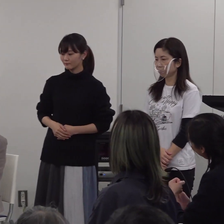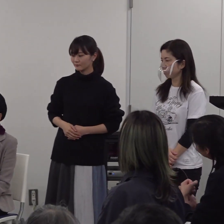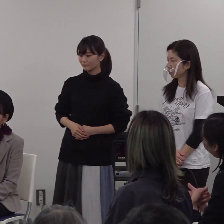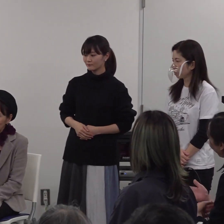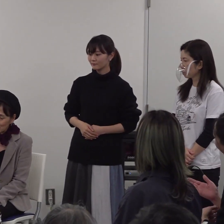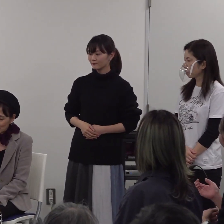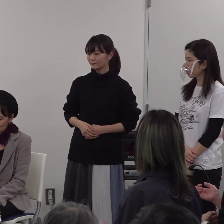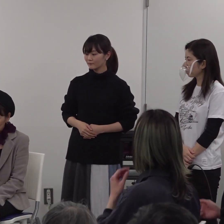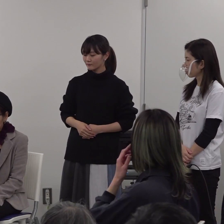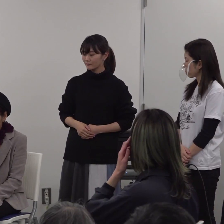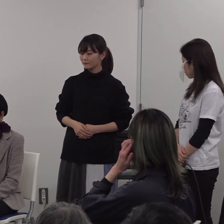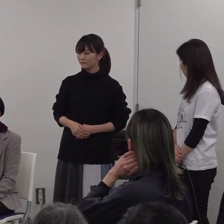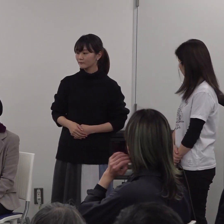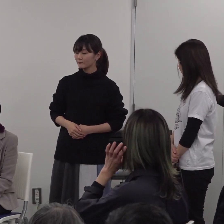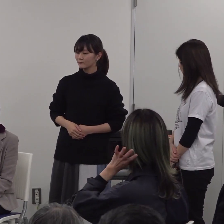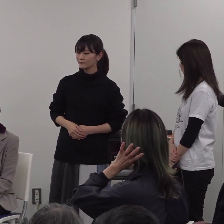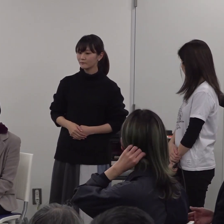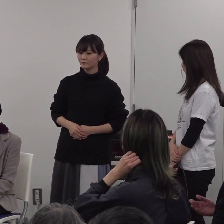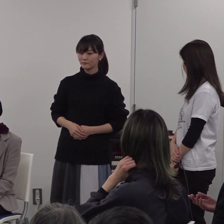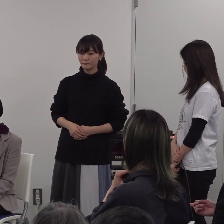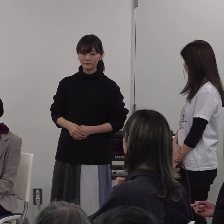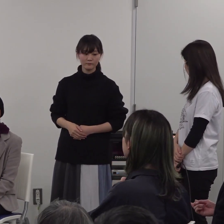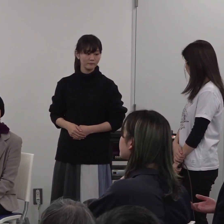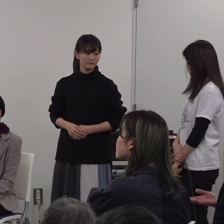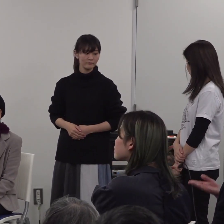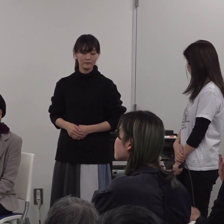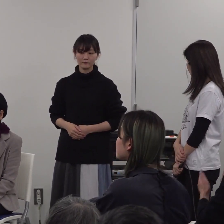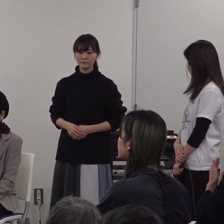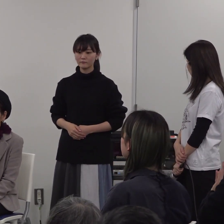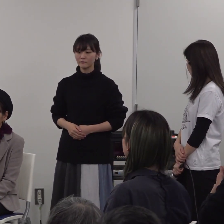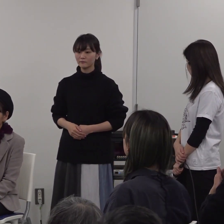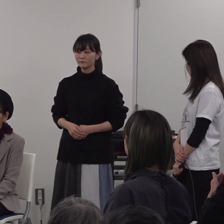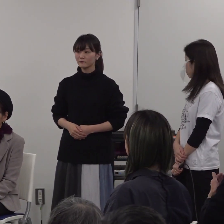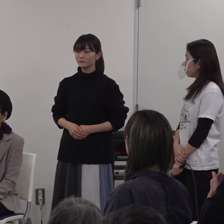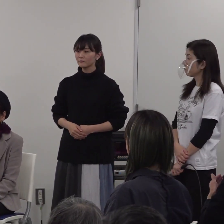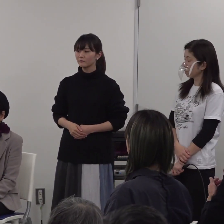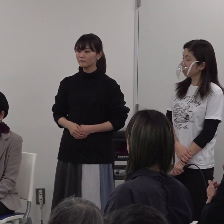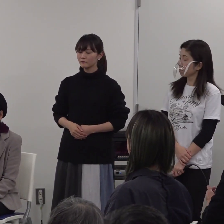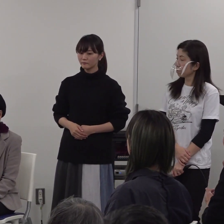セア）きっともっと前から少しずつおかしい なとは思っていたんですが